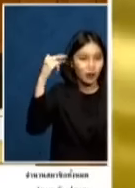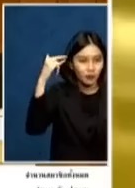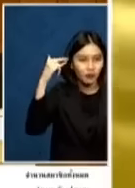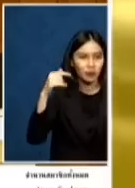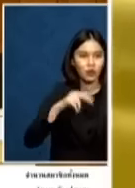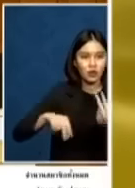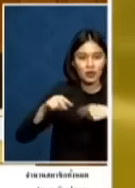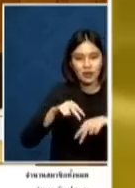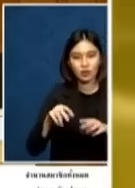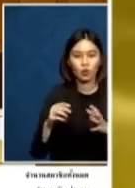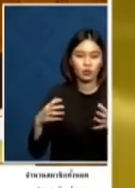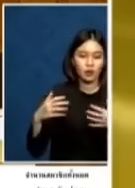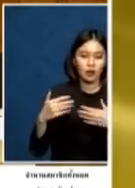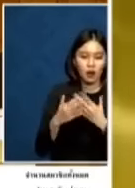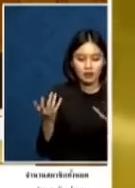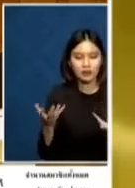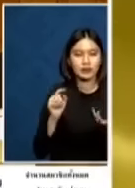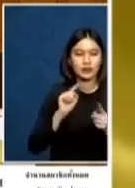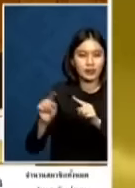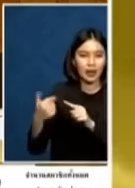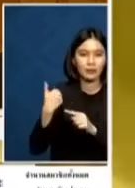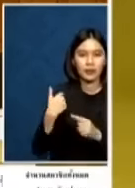ครับ 1,900 เอ้ย 1000